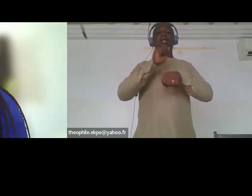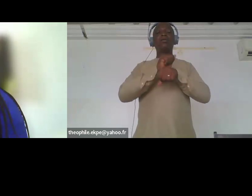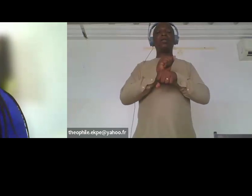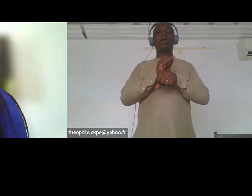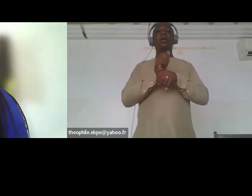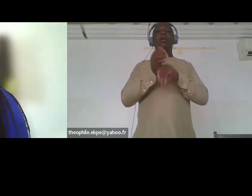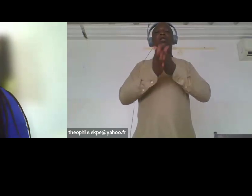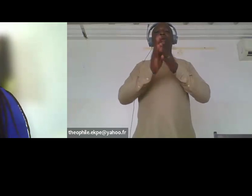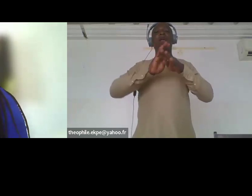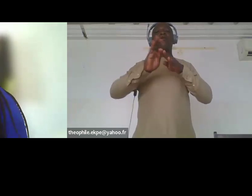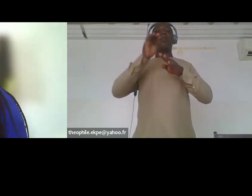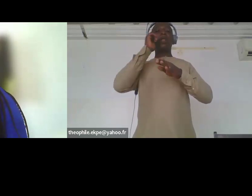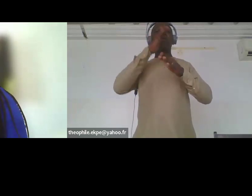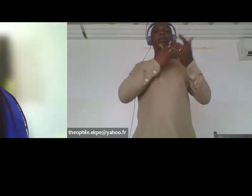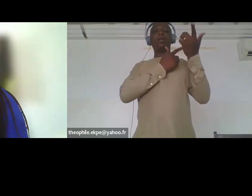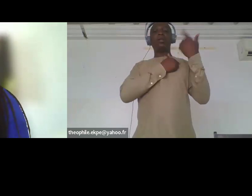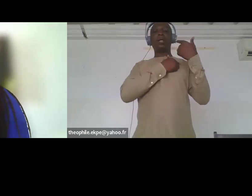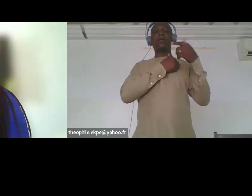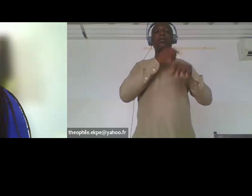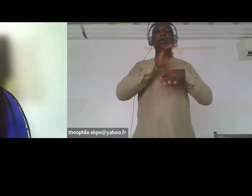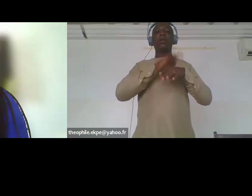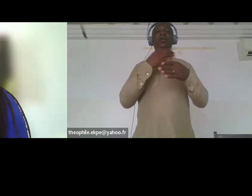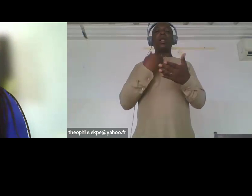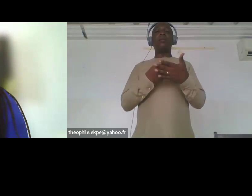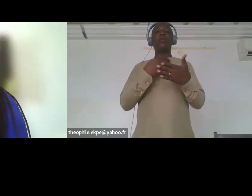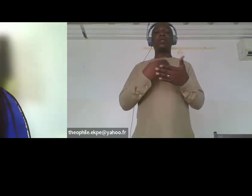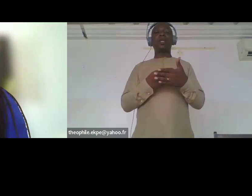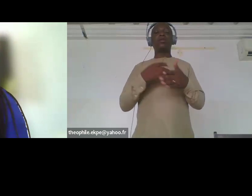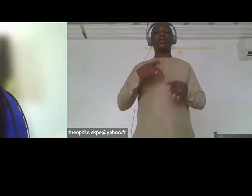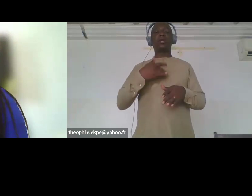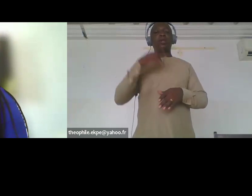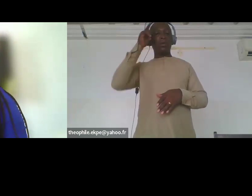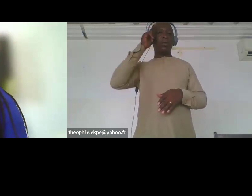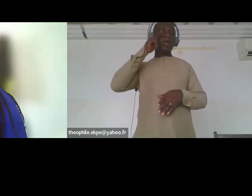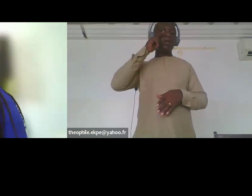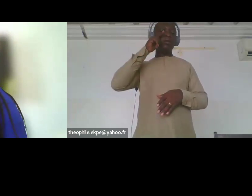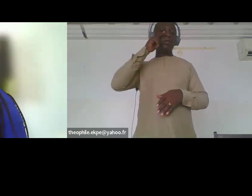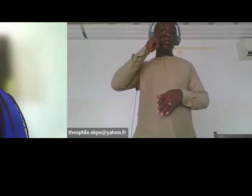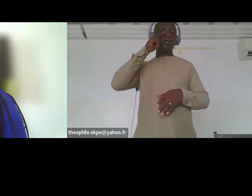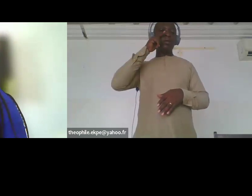femmes leaders sur la budgétisation sensible aux gens certaines des femmes